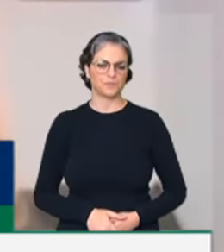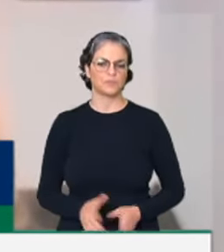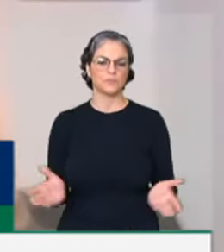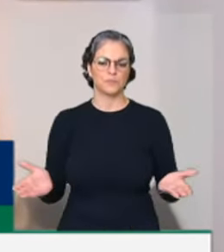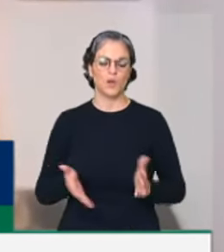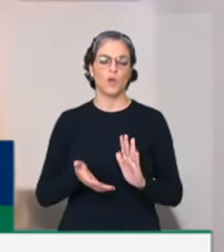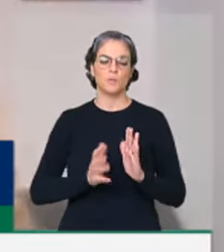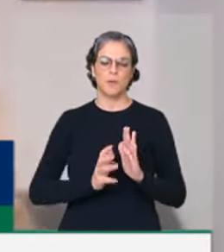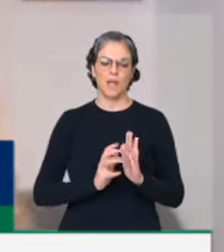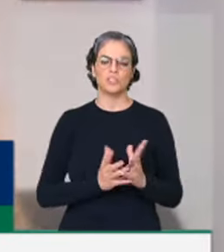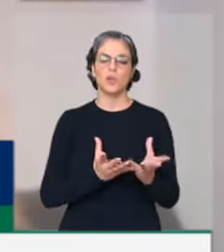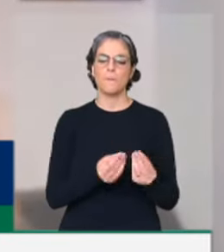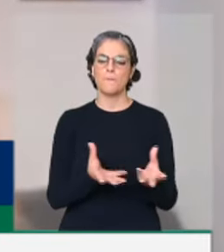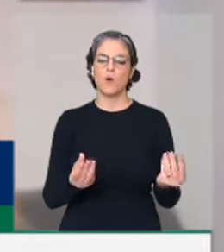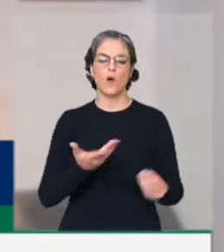EU CITO AQUI... PARA HOMENAGEÁ-LOS RENATO